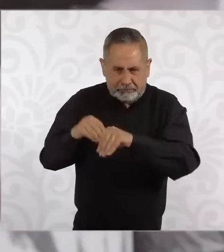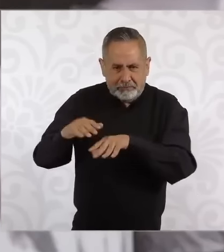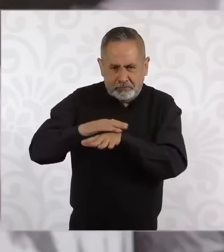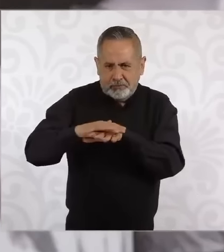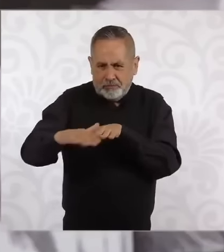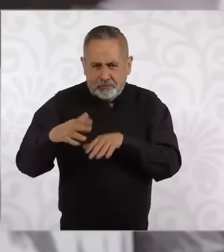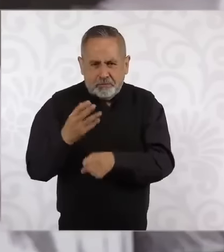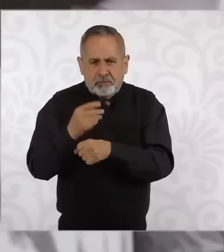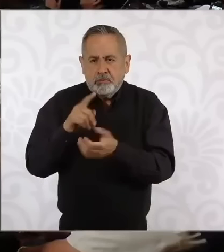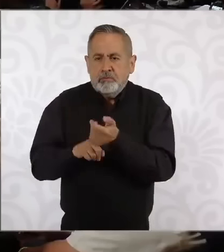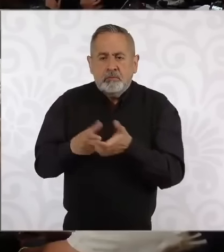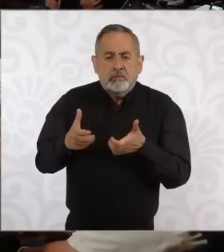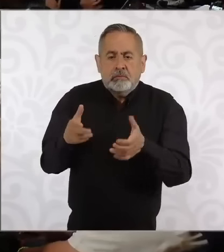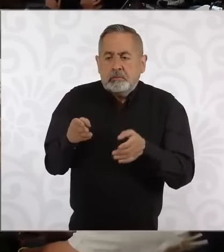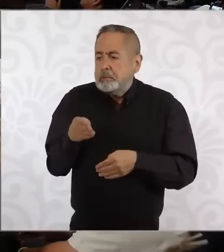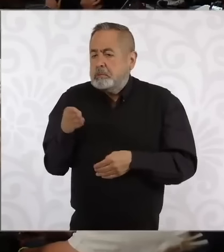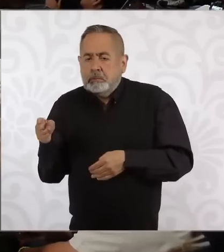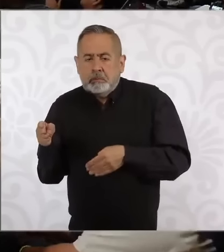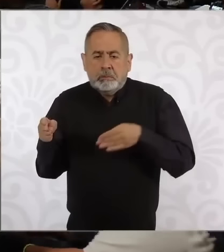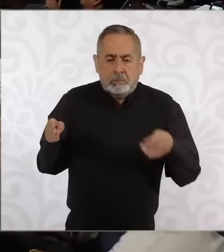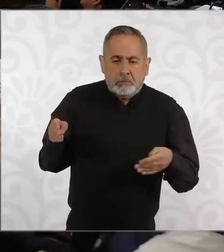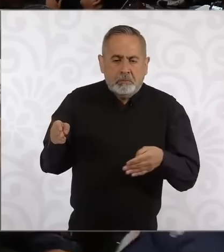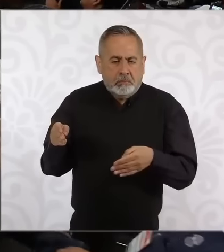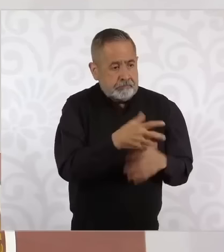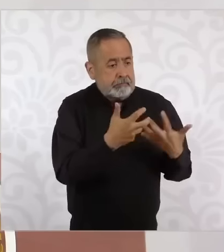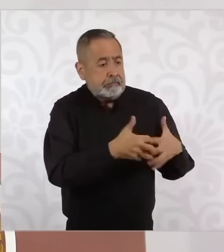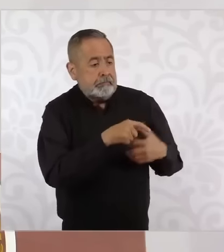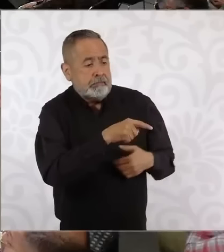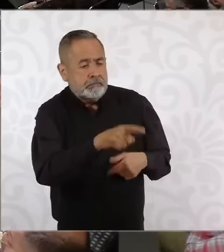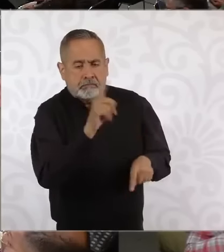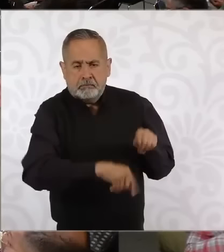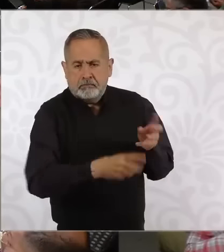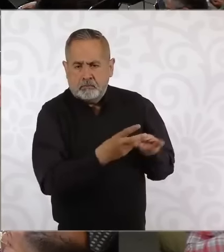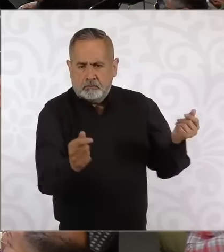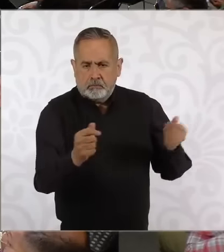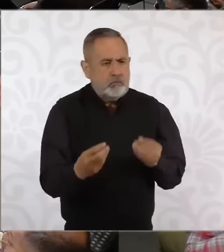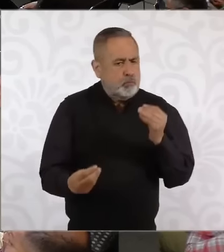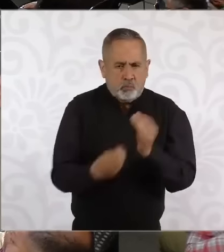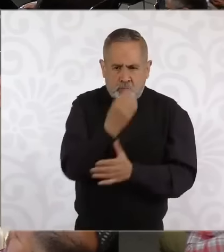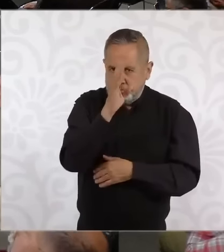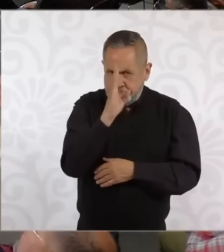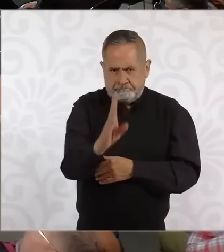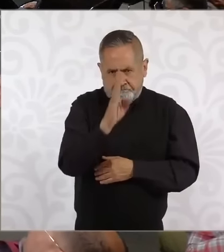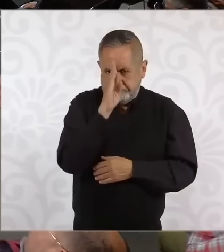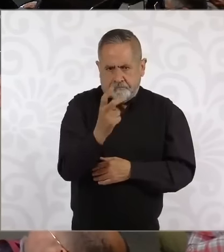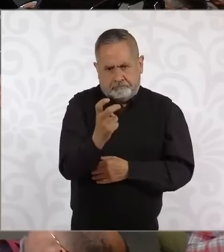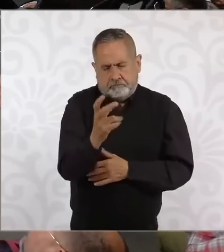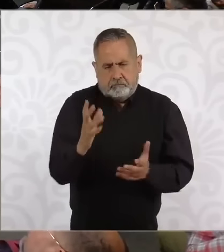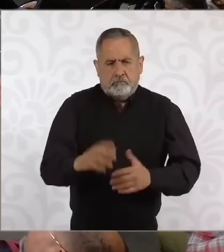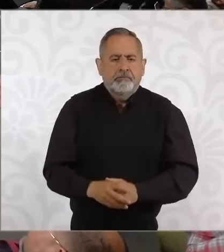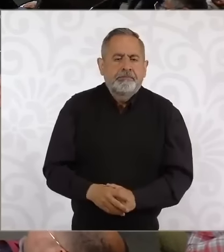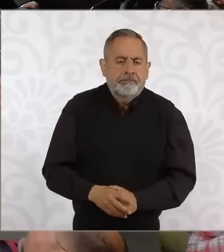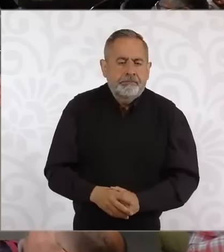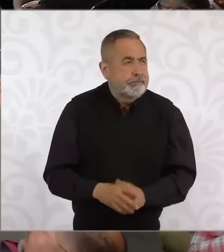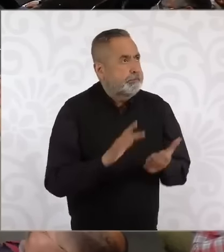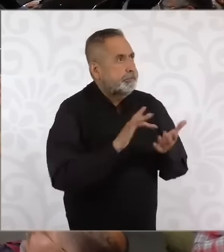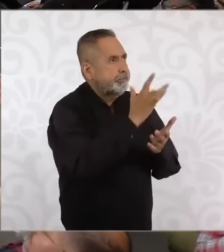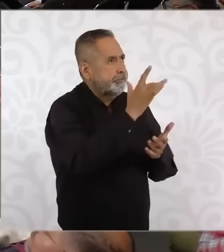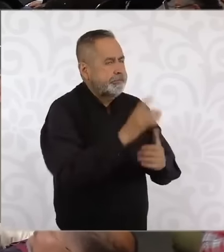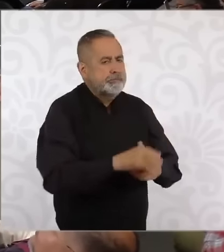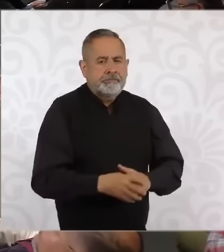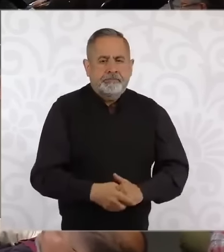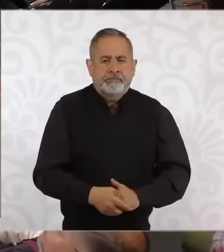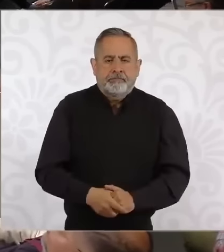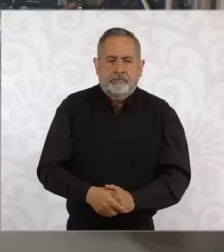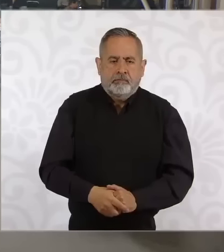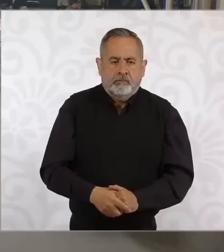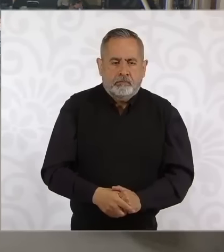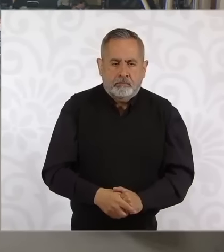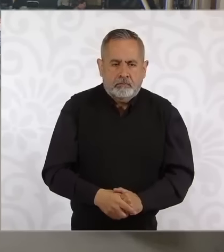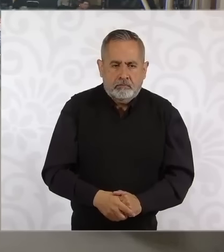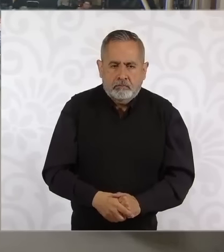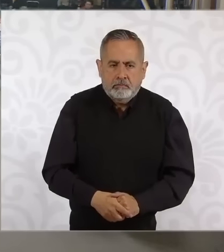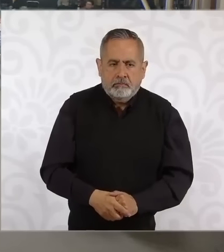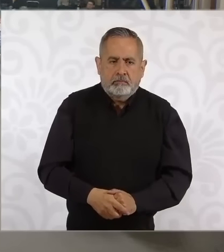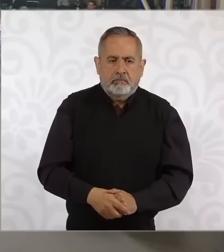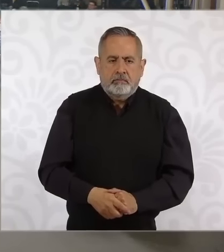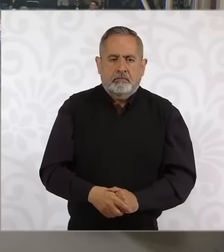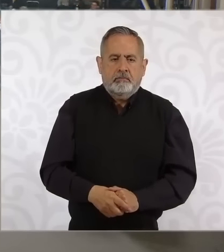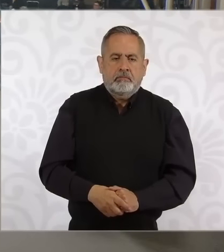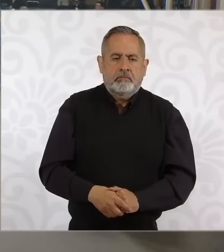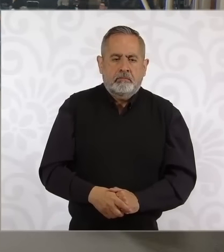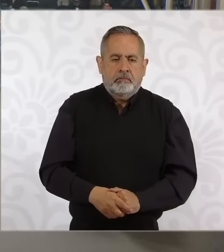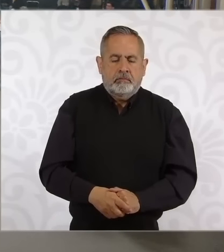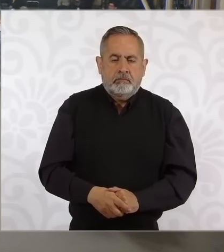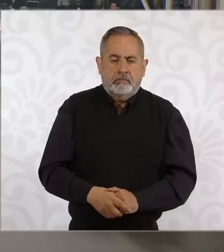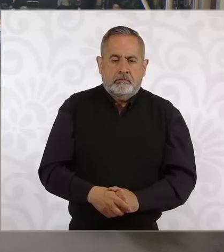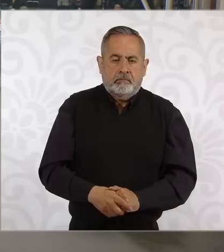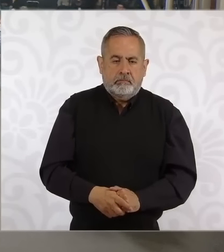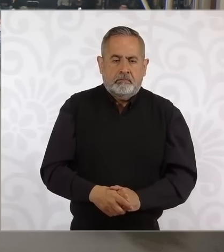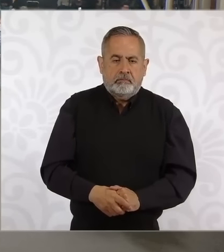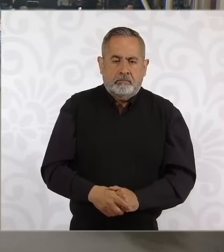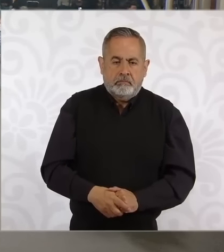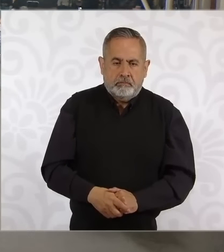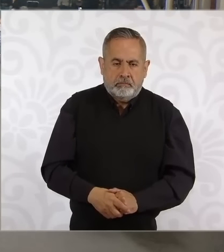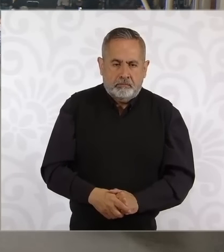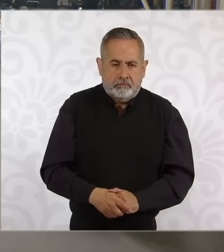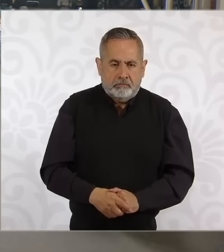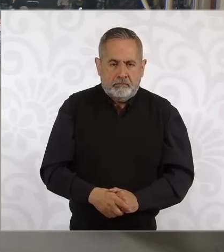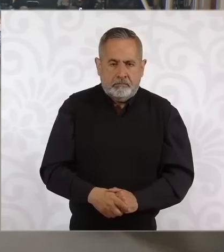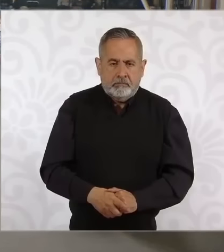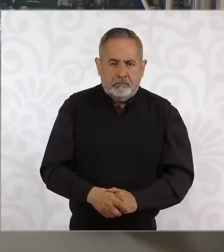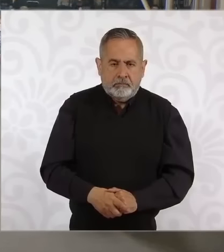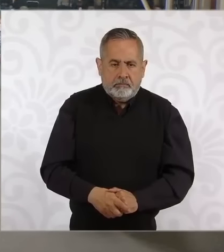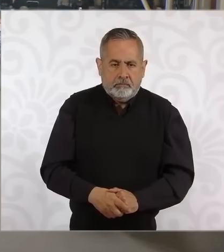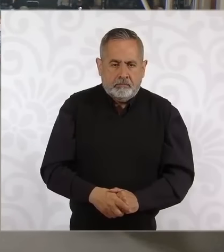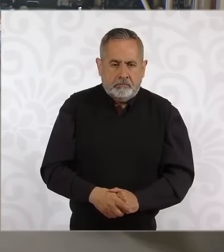eh pues las calles laterales y las las casetas. Muchas gracias. Muchas gracias. Sí. Vamos a ver.